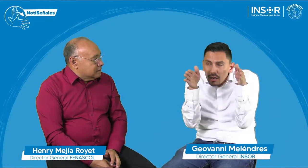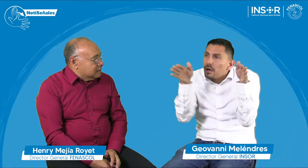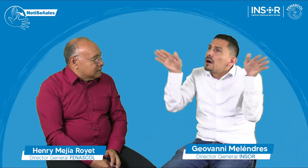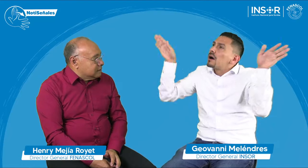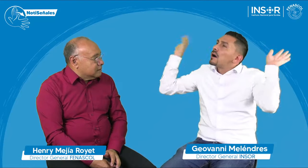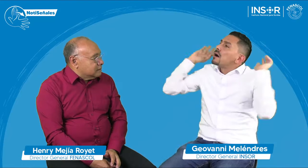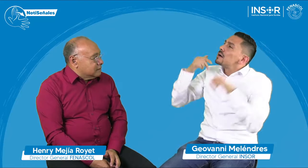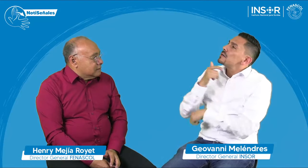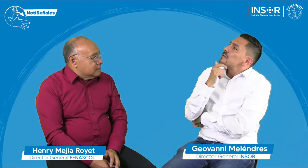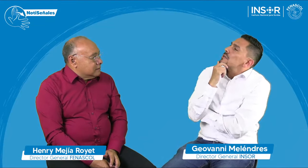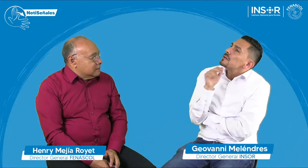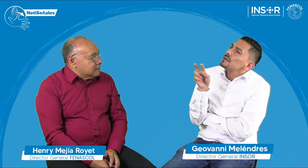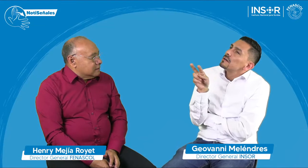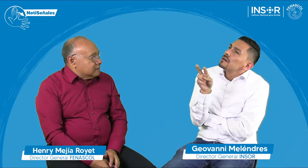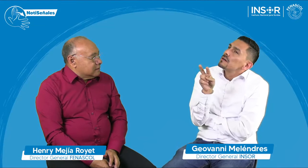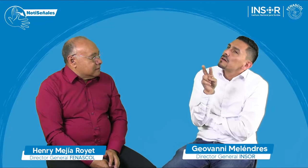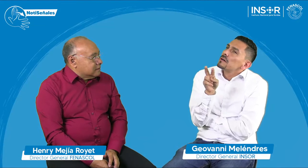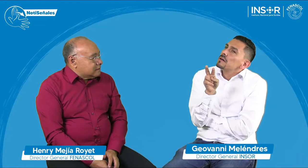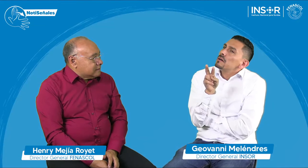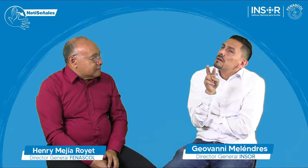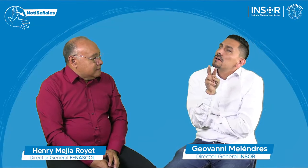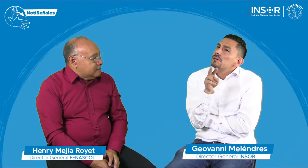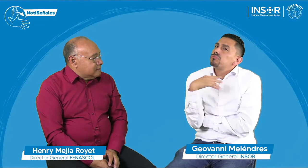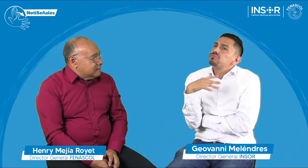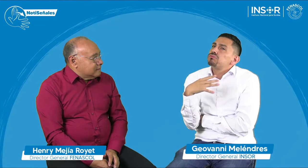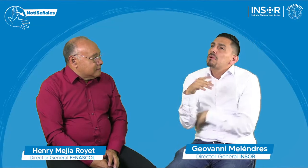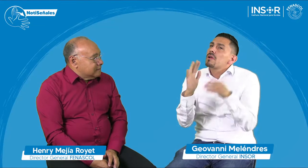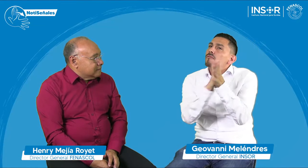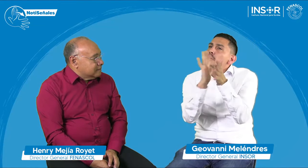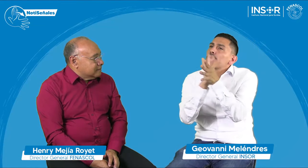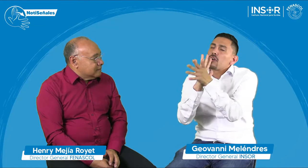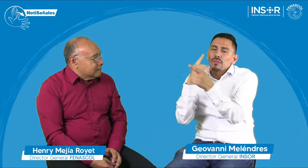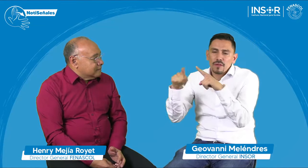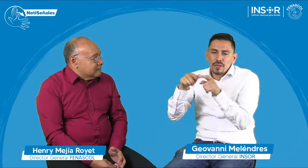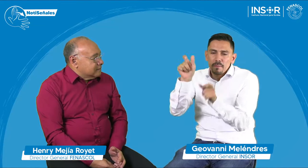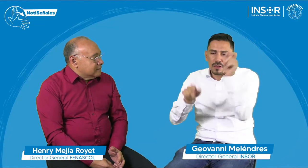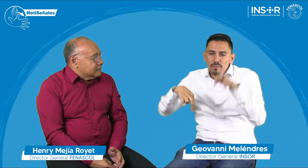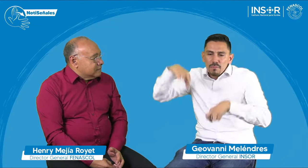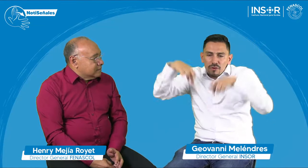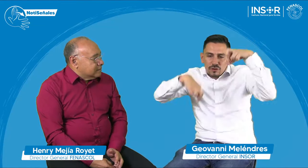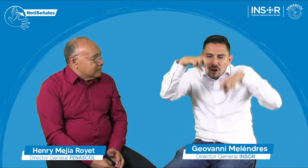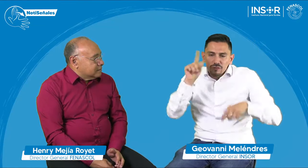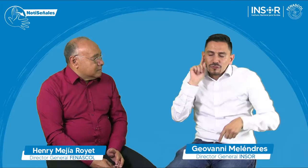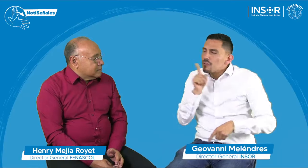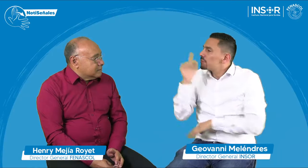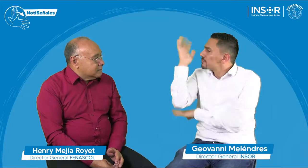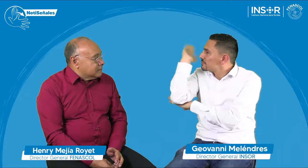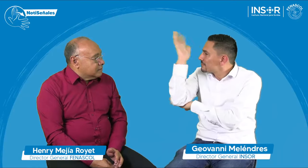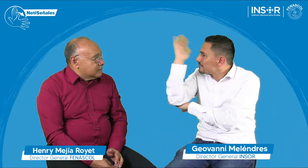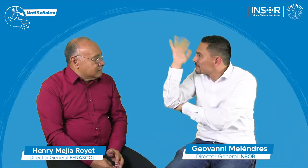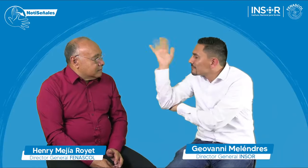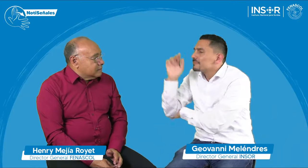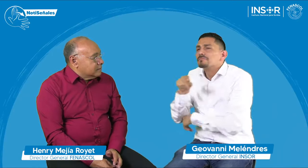allí, uh, fue como abrir la mente, eh antes tenía como un panorama muy cerrado y cuando